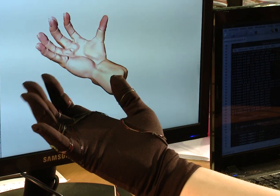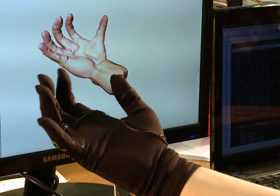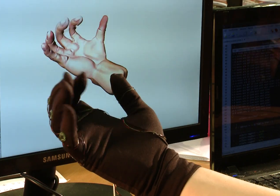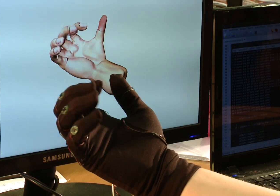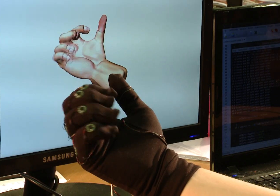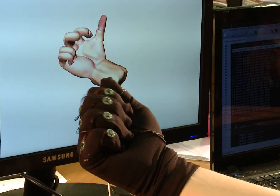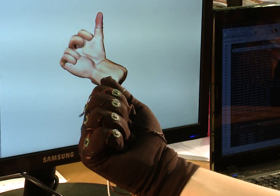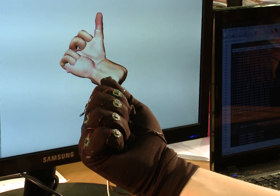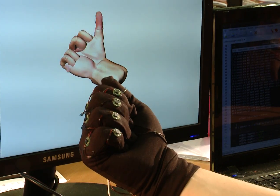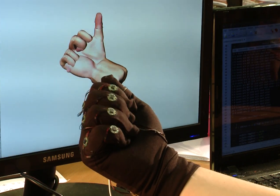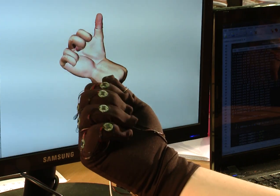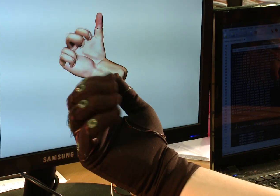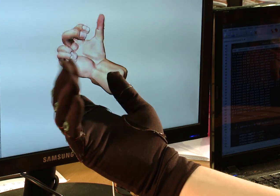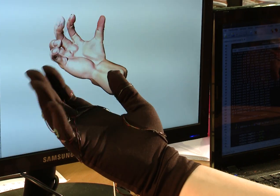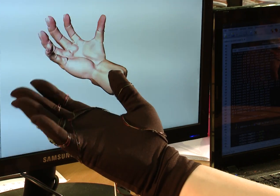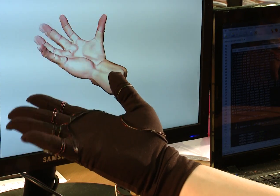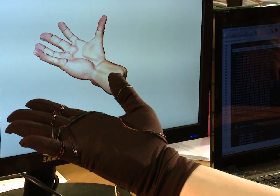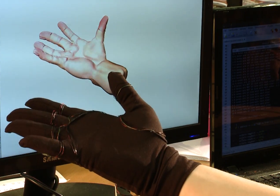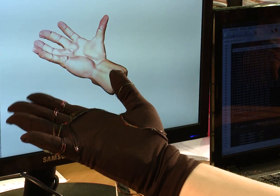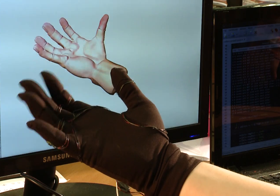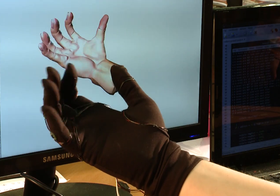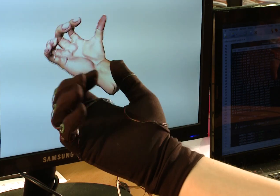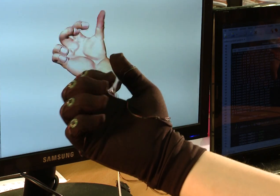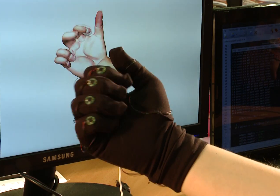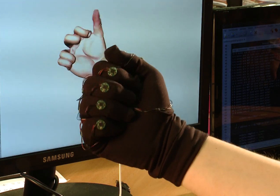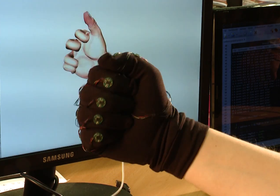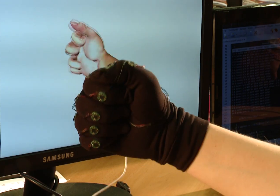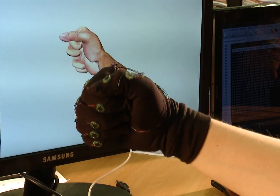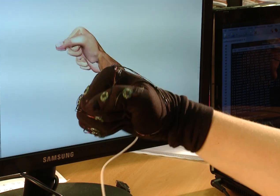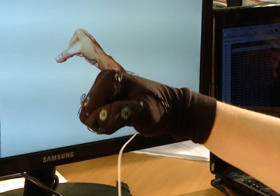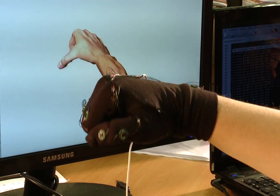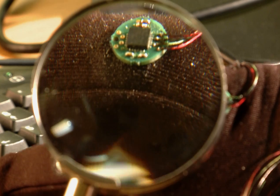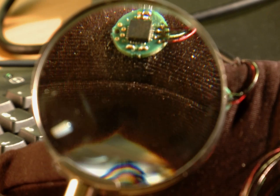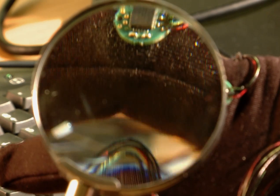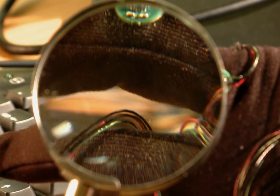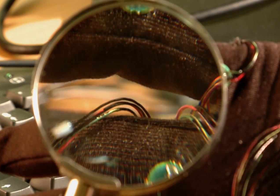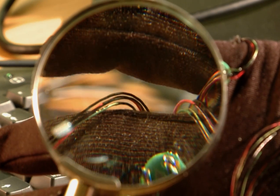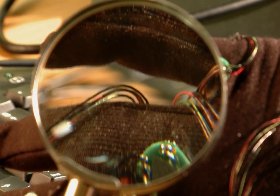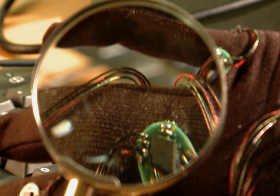A térbeli mozgás érzékelését támogató modern chipek segítségével kidolgoztunk egy új megoldást.